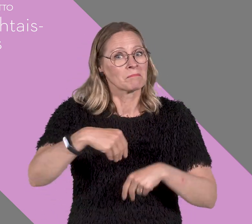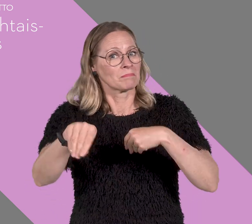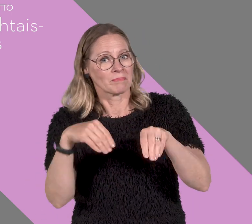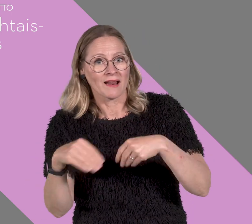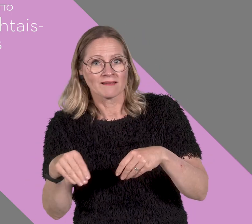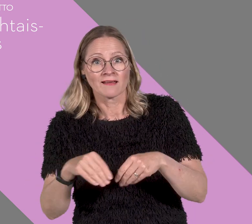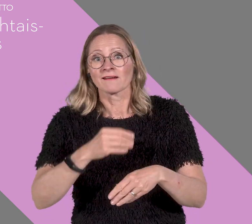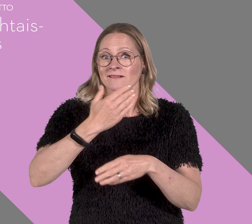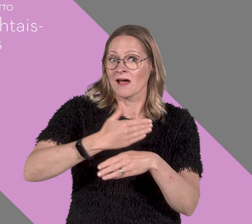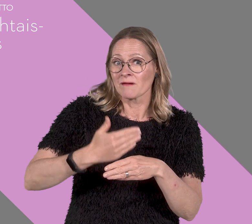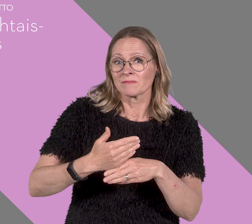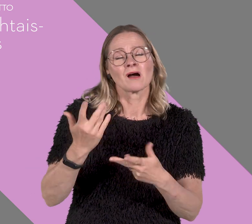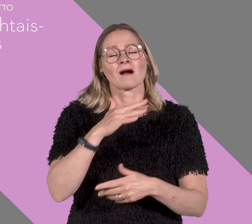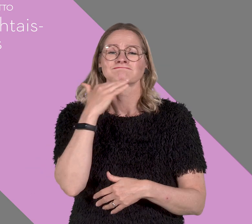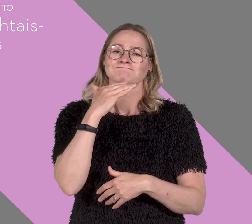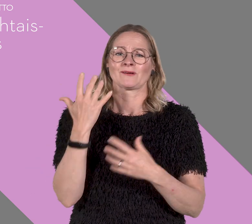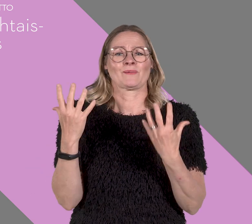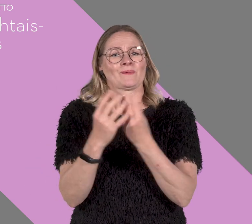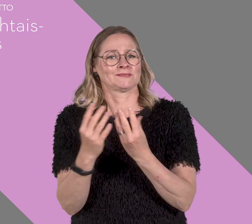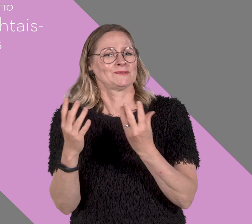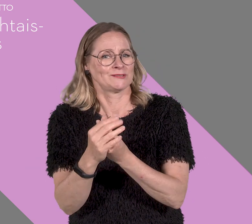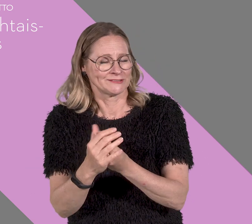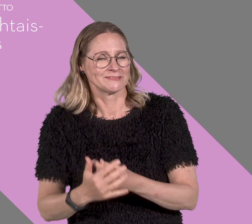pelejä, draamaa ja mukavaa yhdessäoloa.